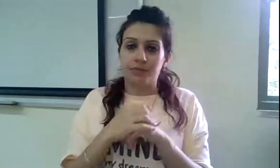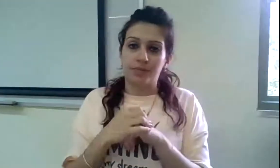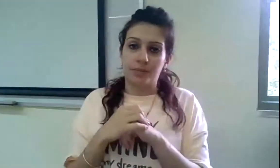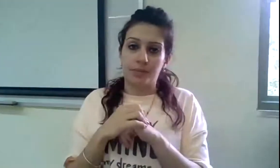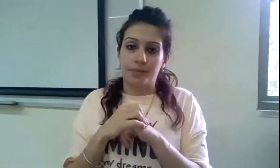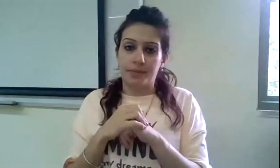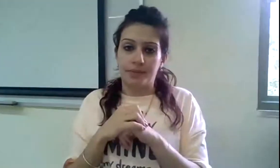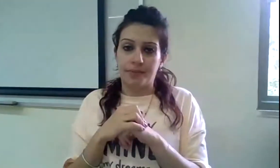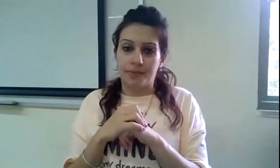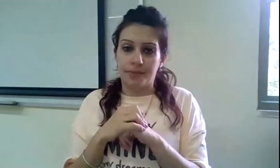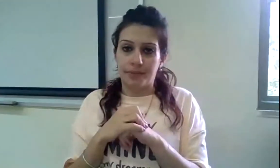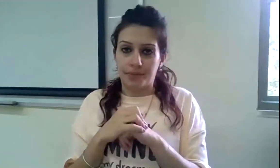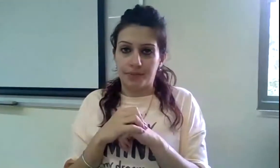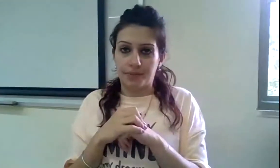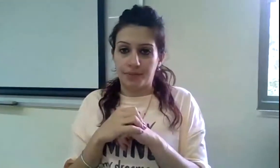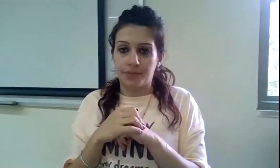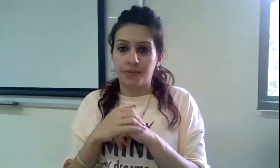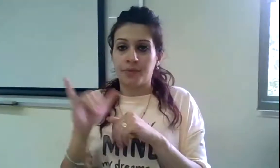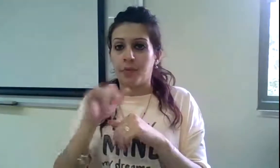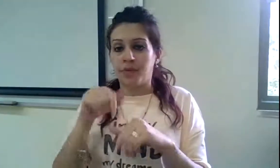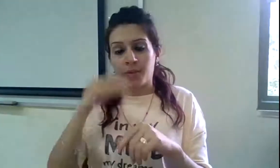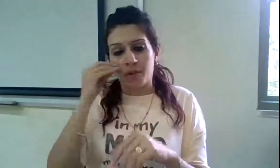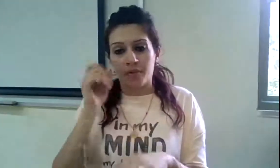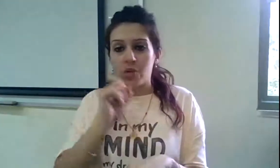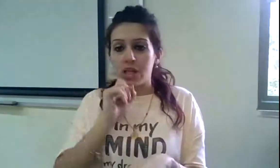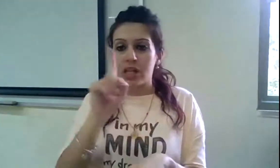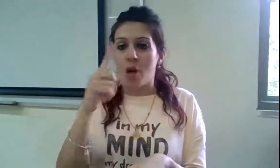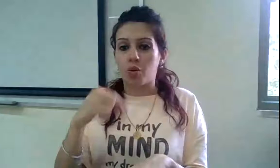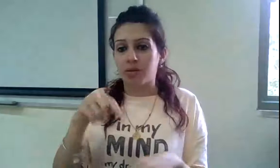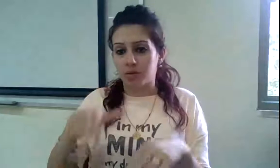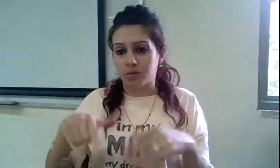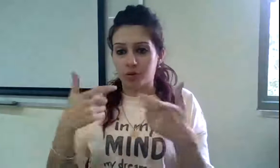ساعة ونصف في هذا المؤتمر وفي العادة نبدأ